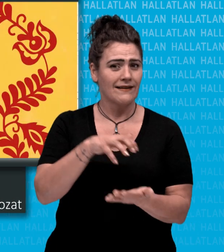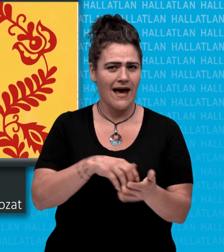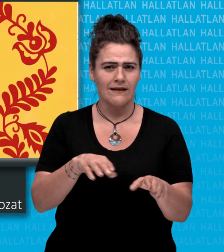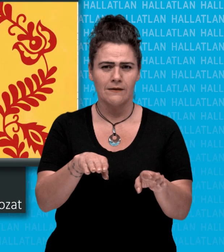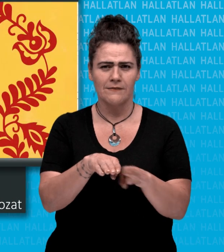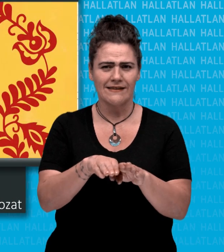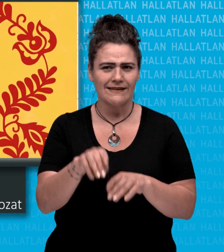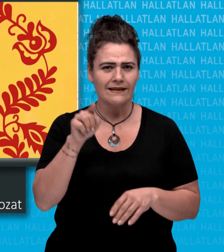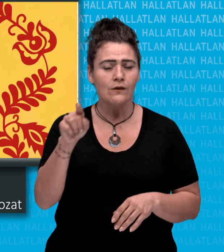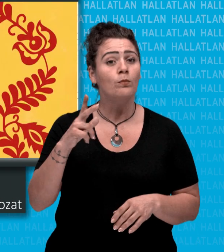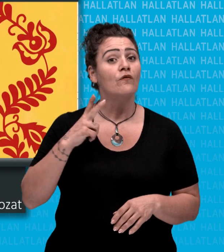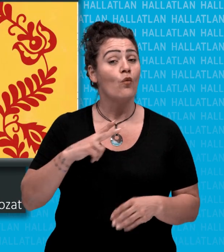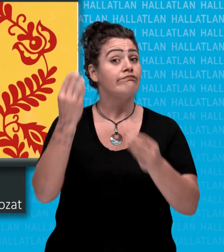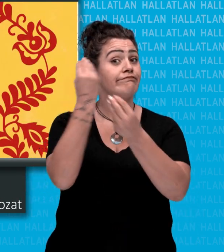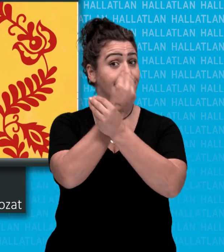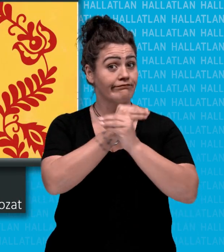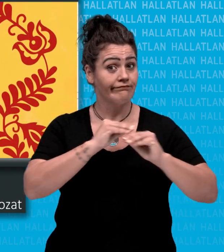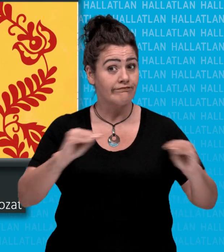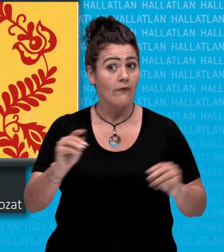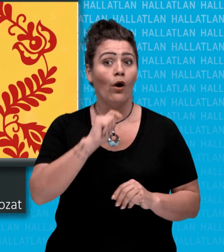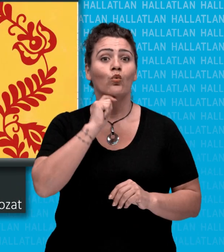Az Agrárminisztérium közölte, hogy